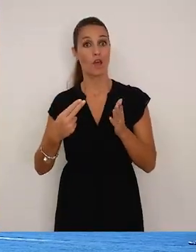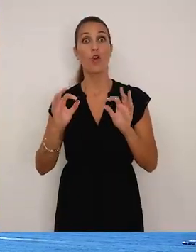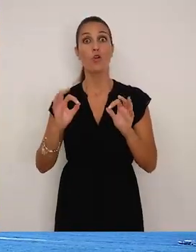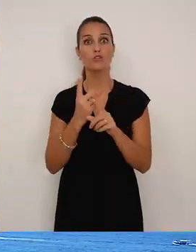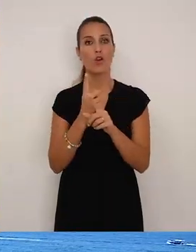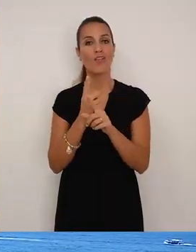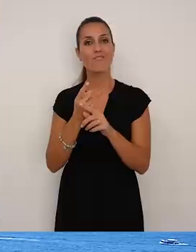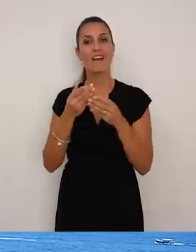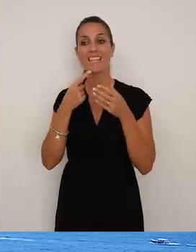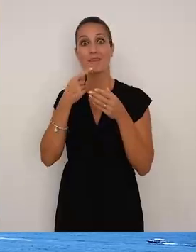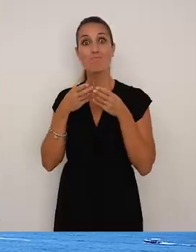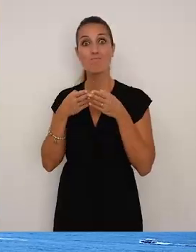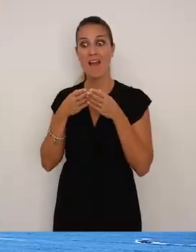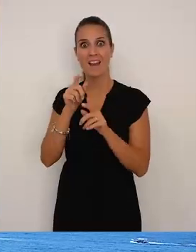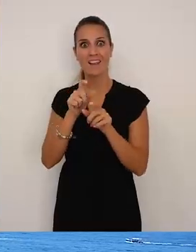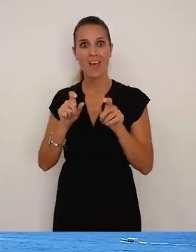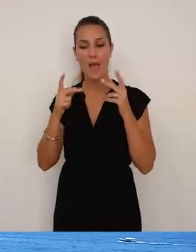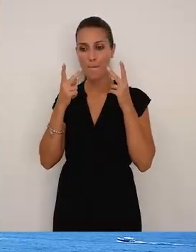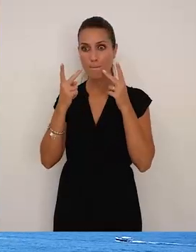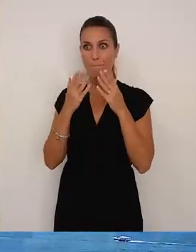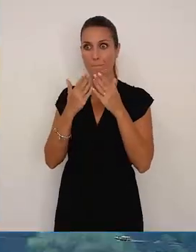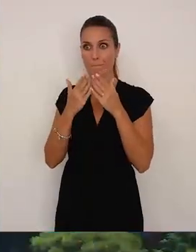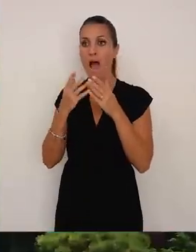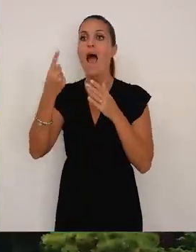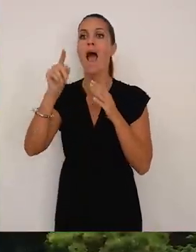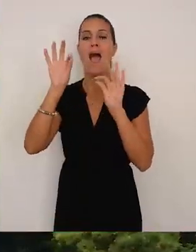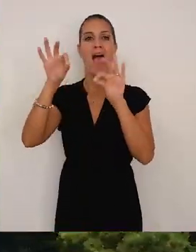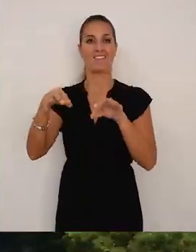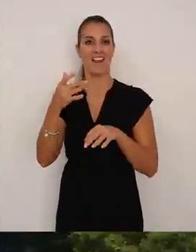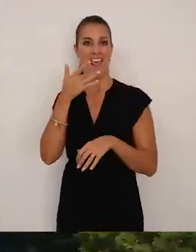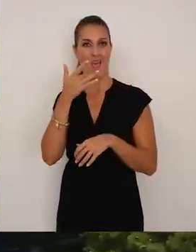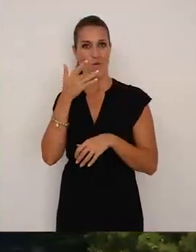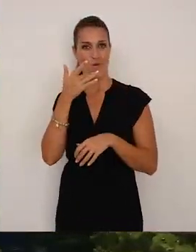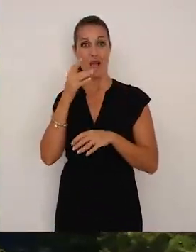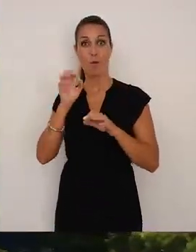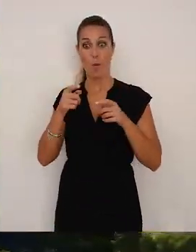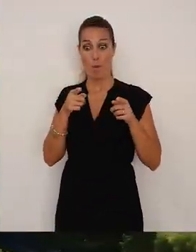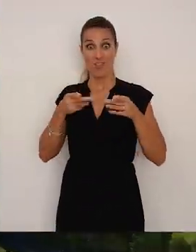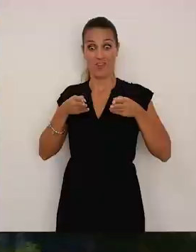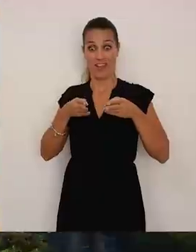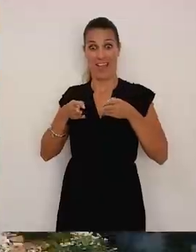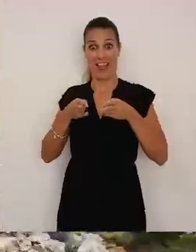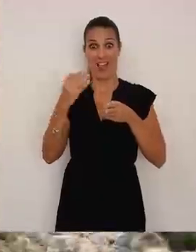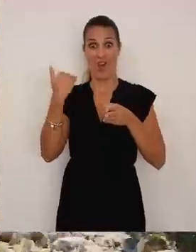inconfondibile fisionomia mentre attraversavano l’ingresso del Canale d’Otranto.